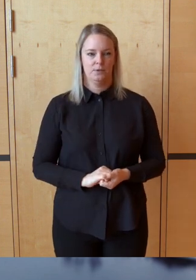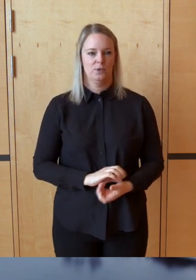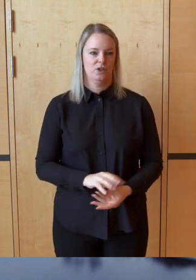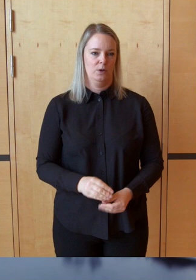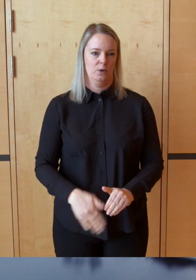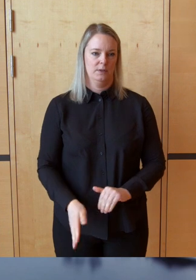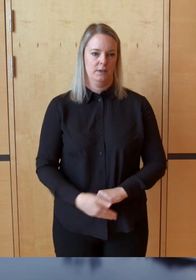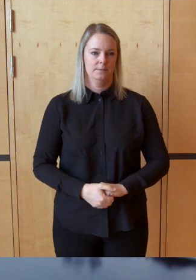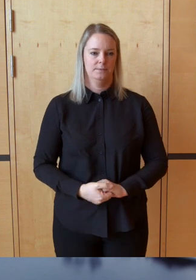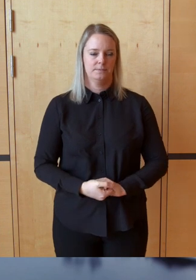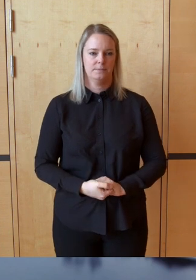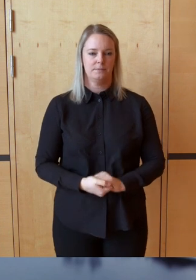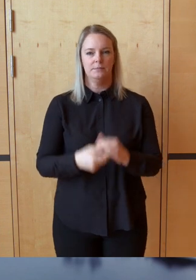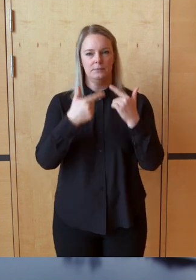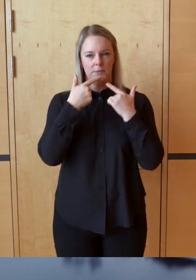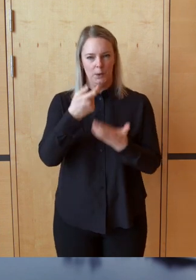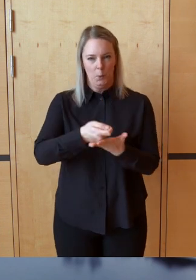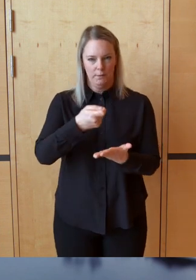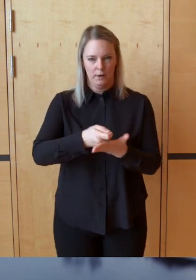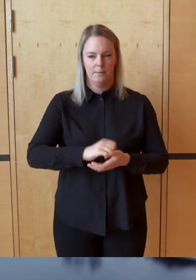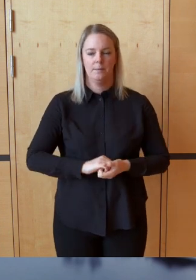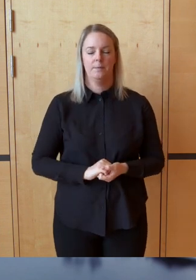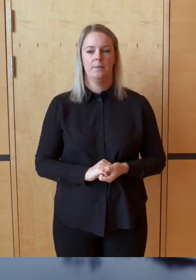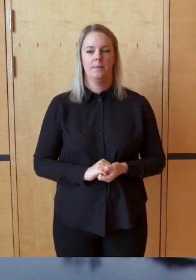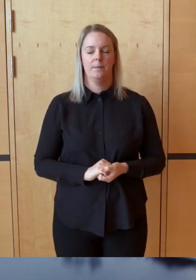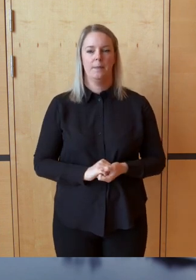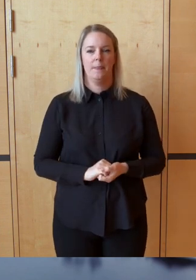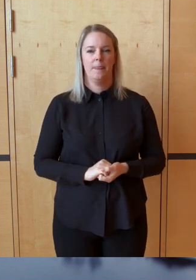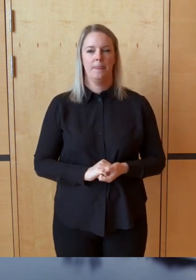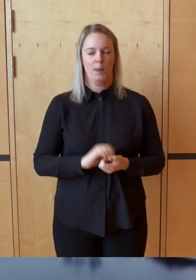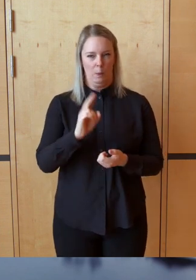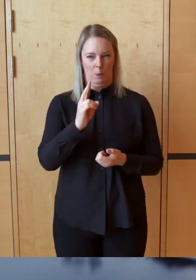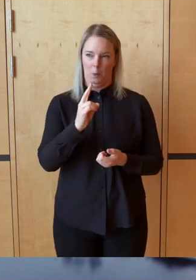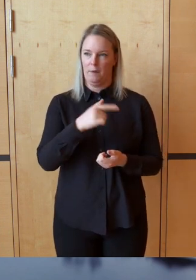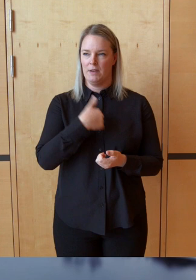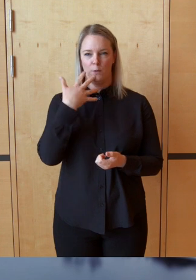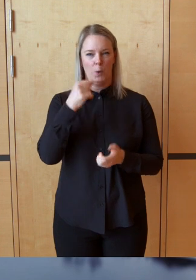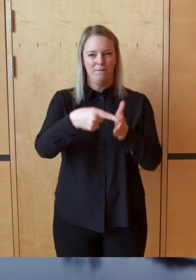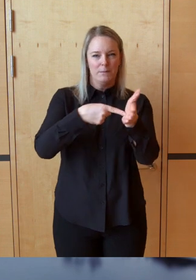Tack ordförande här är du några partier som pekar ut vissa störande ju Ja bra